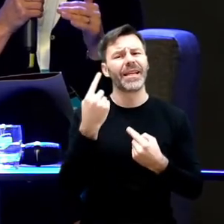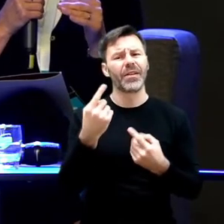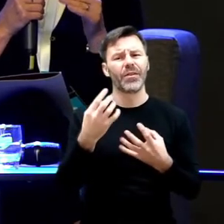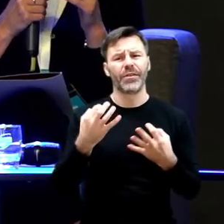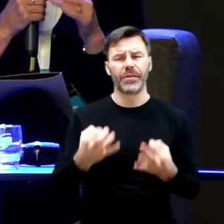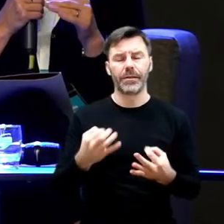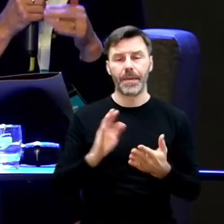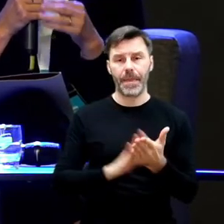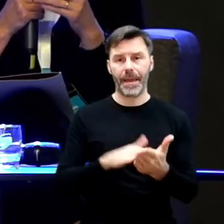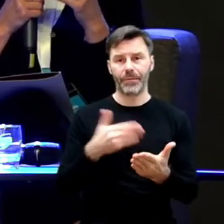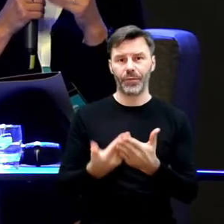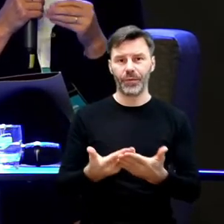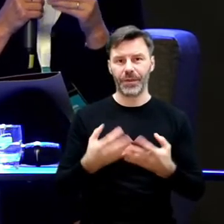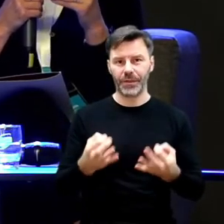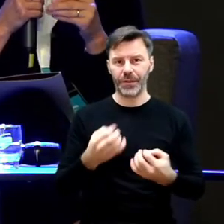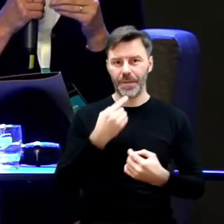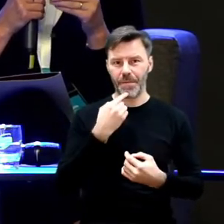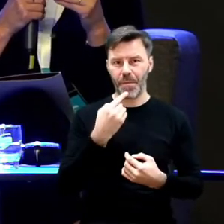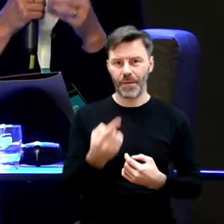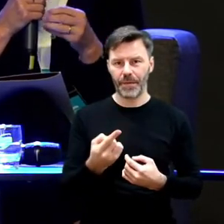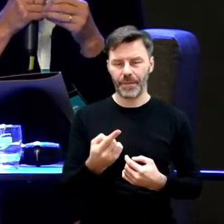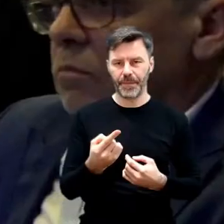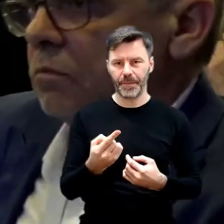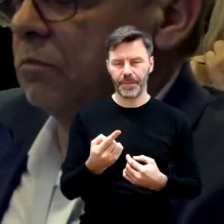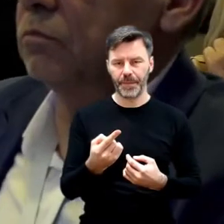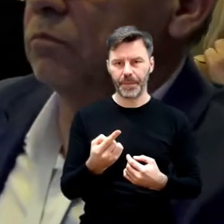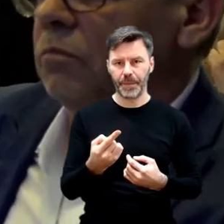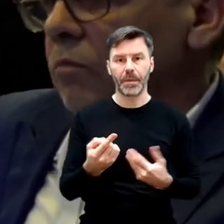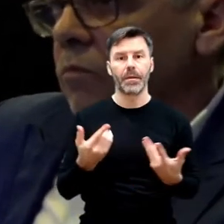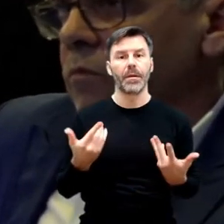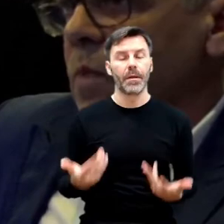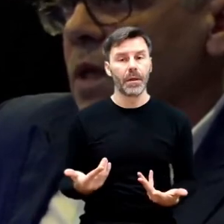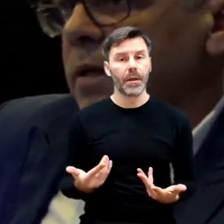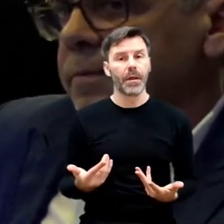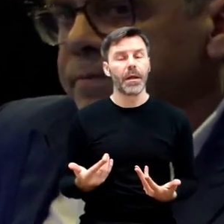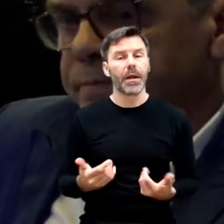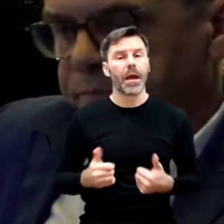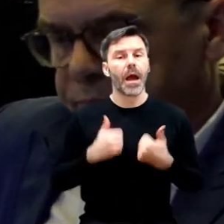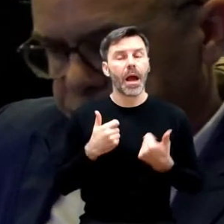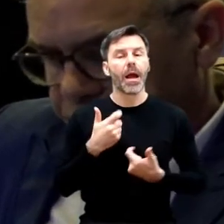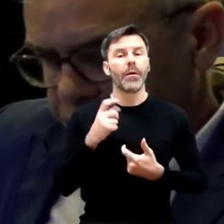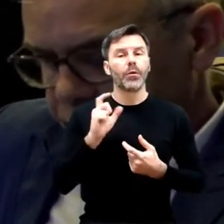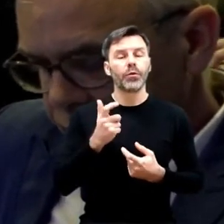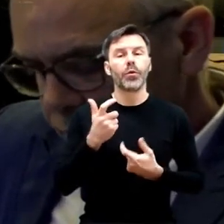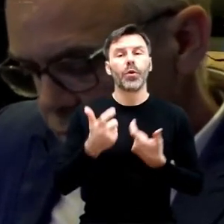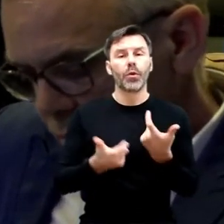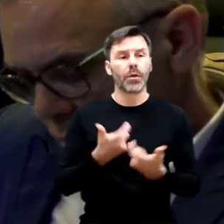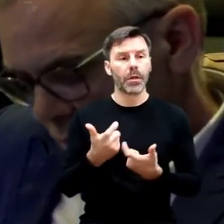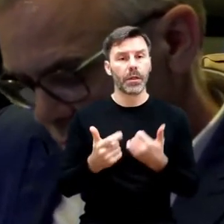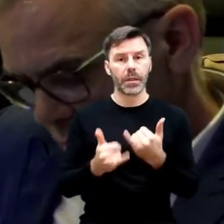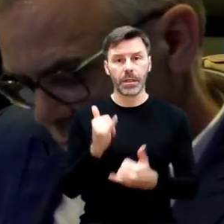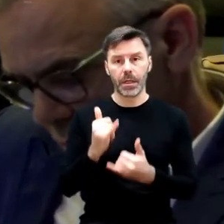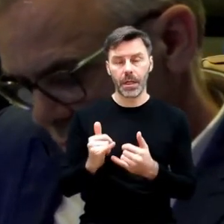do czego może doprowadzić kompletne wycofanie się z polityki mieszkaniowej.